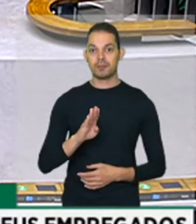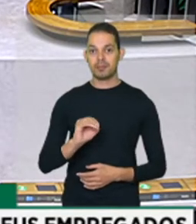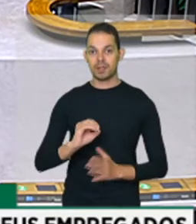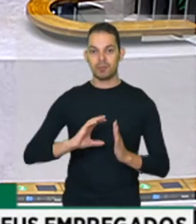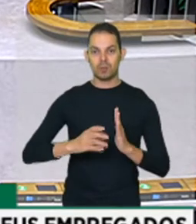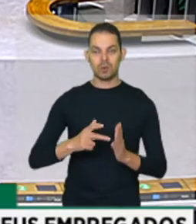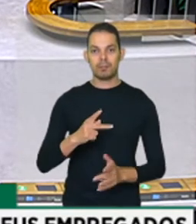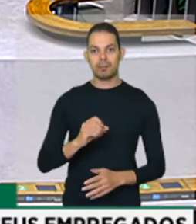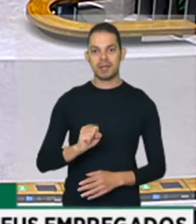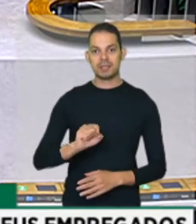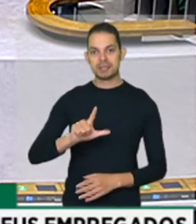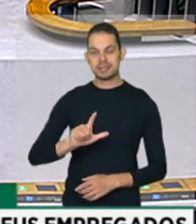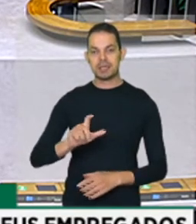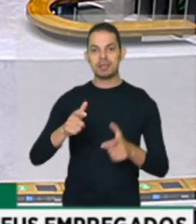O, DEPUTADO? [NARRADOR]: